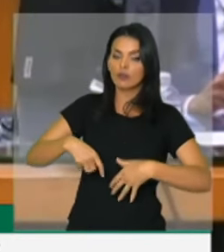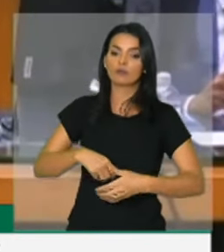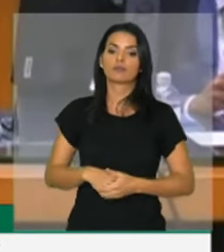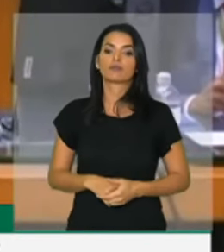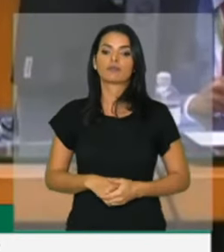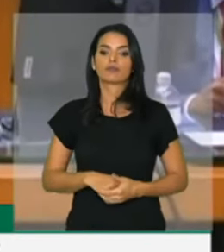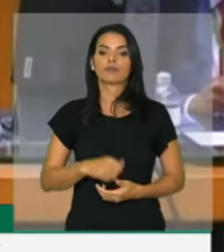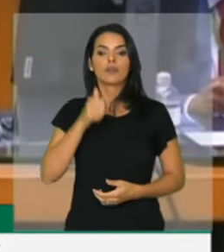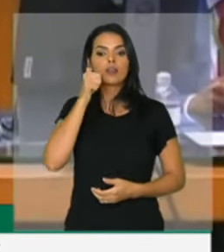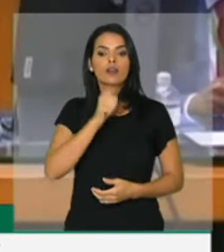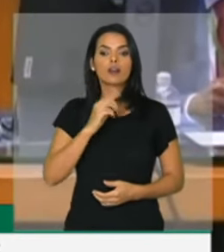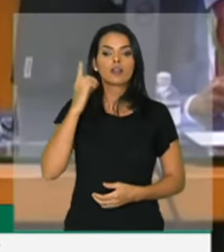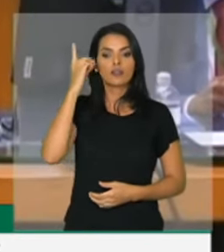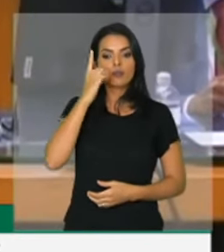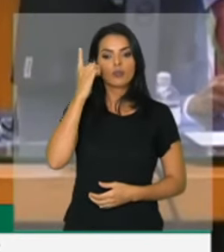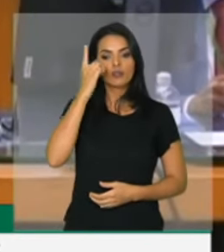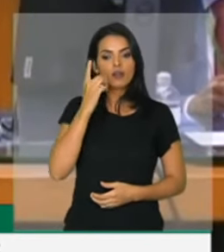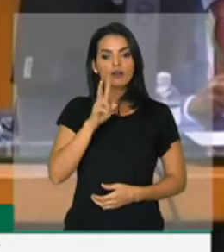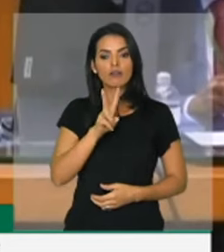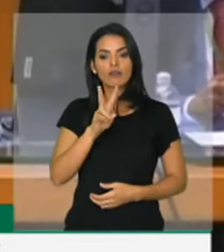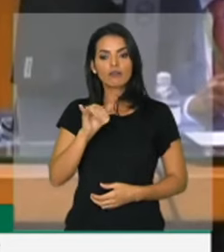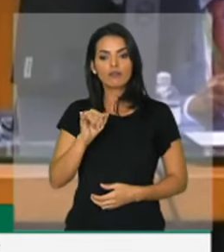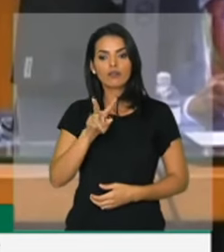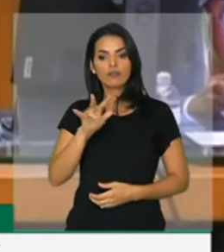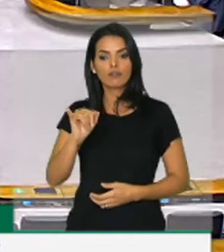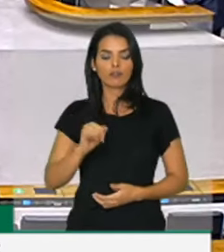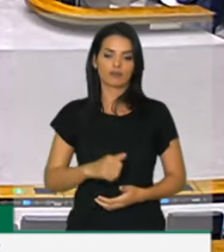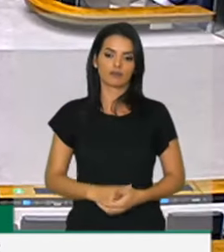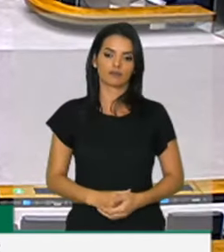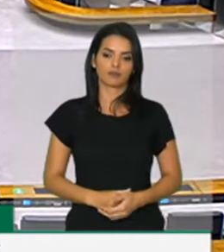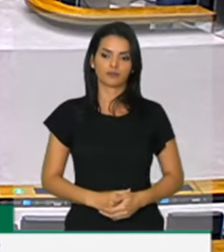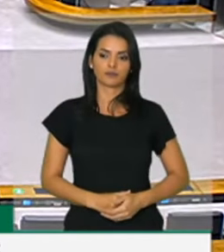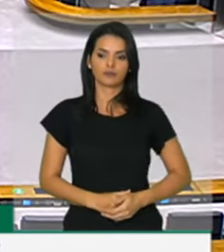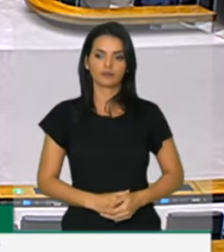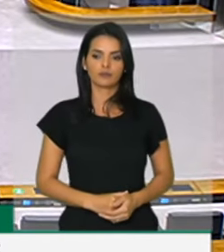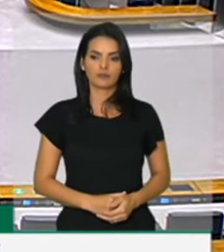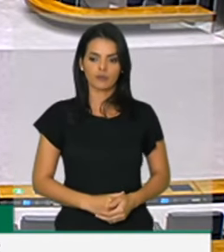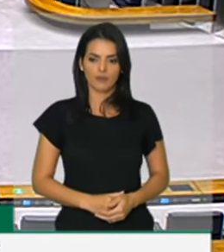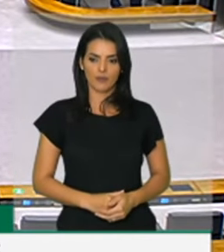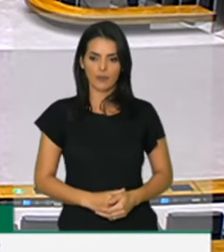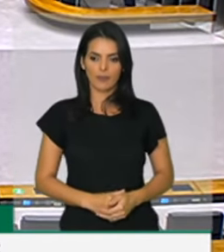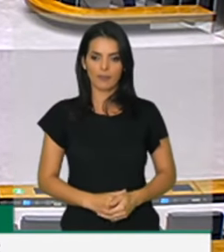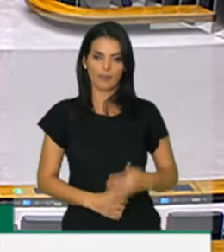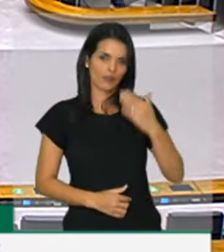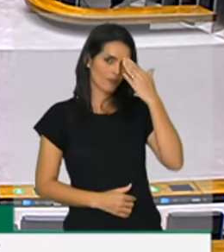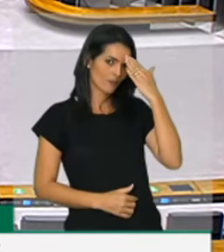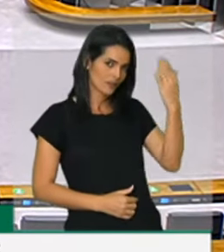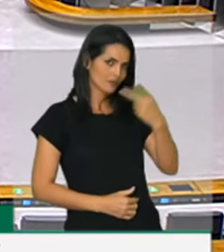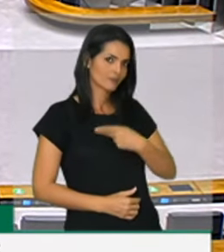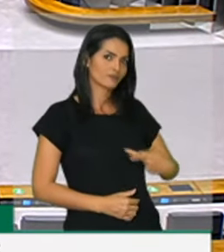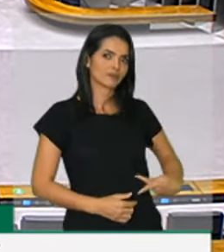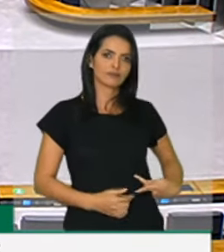DEPUTADA... VIVI. POIS NÃO. -- [DEPUTADA]: OBRIGADA, PRESIDENTE. -- [PRESIDENTE]: DE NADA, DEPUTADA TALÍRIA, ME